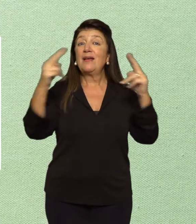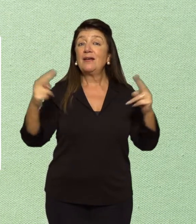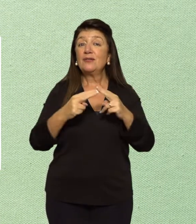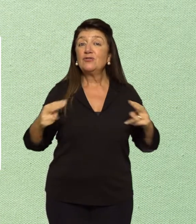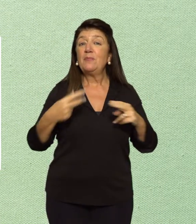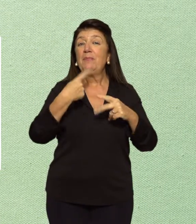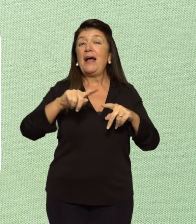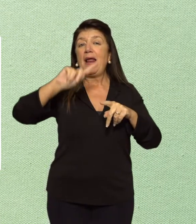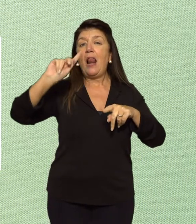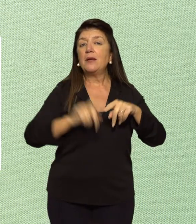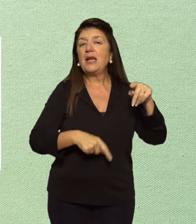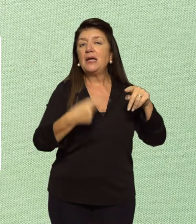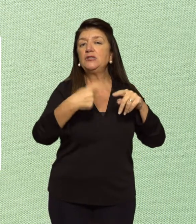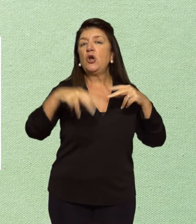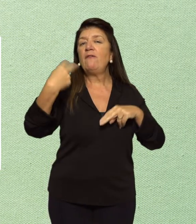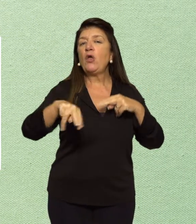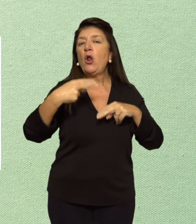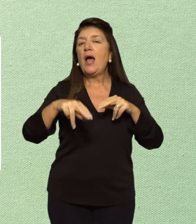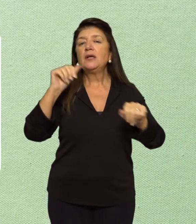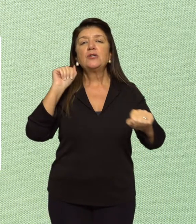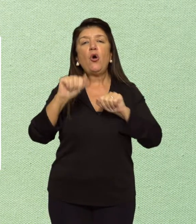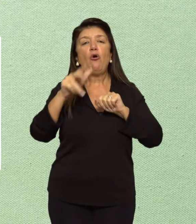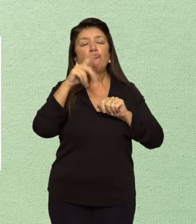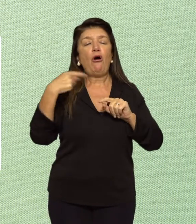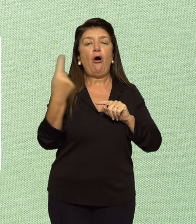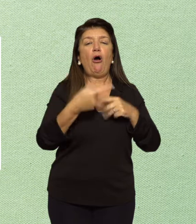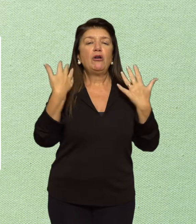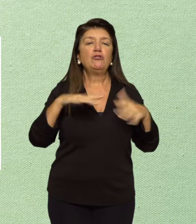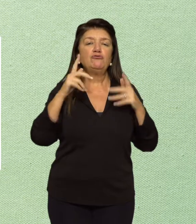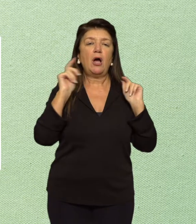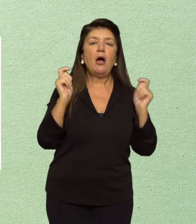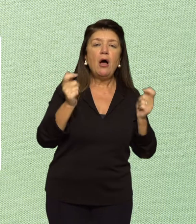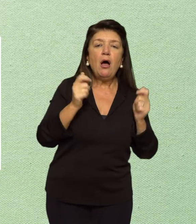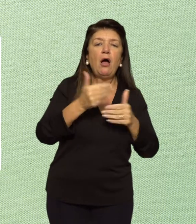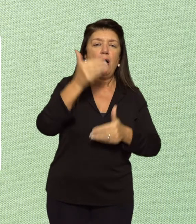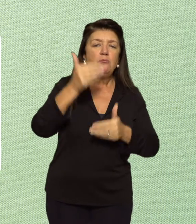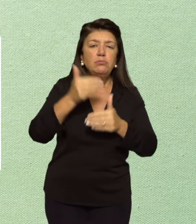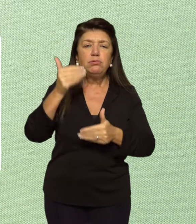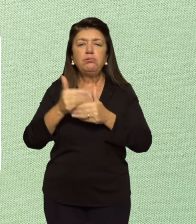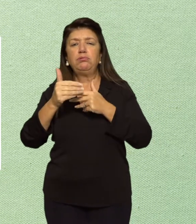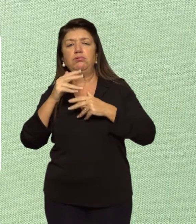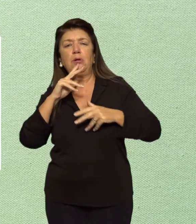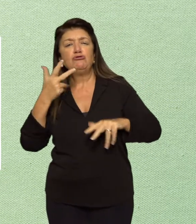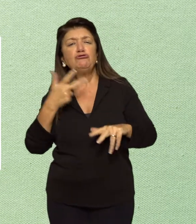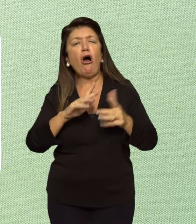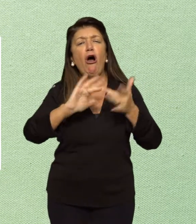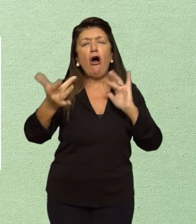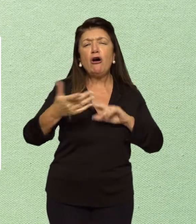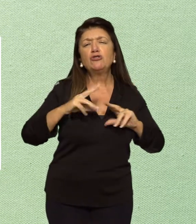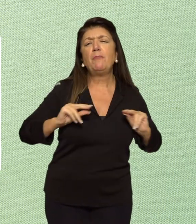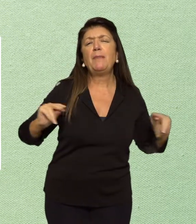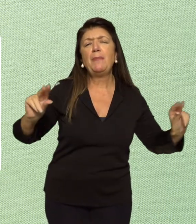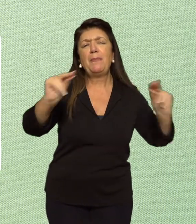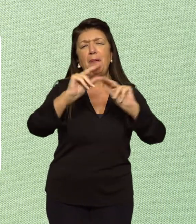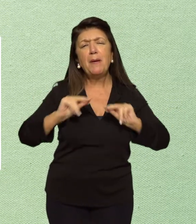E se ne parla nei notiziari, sui social, ogni giornata internazionale diventa poi